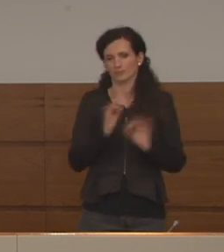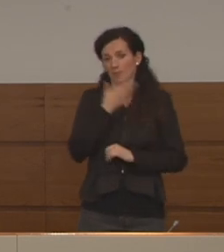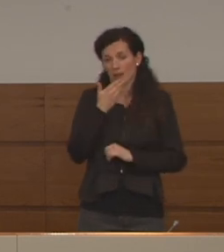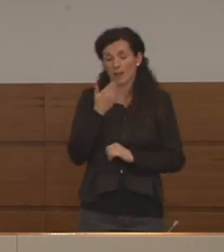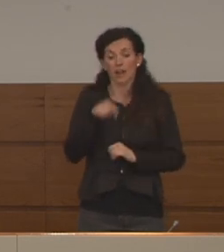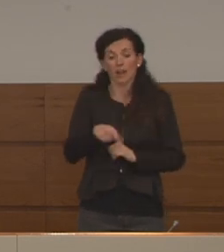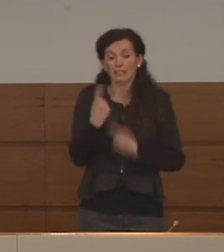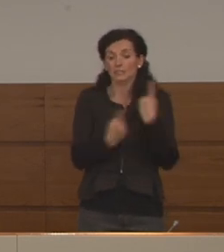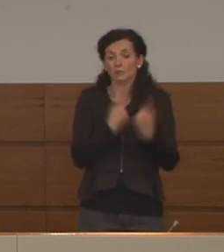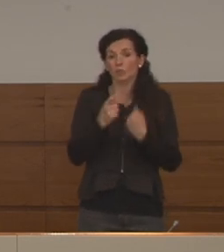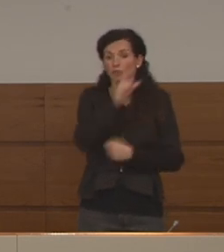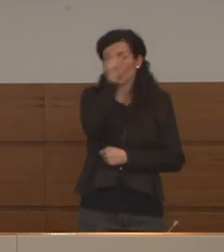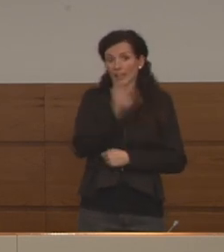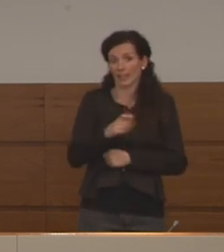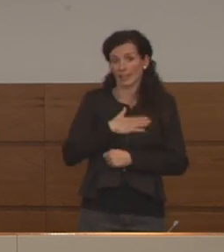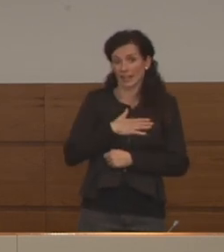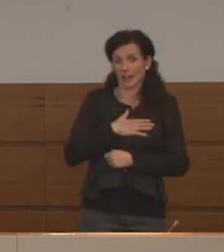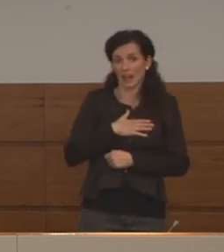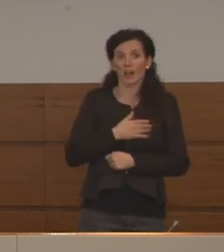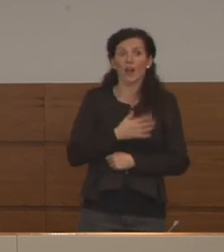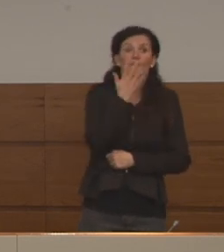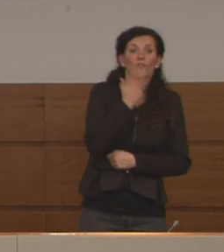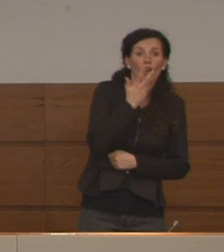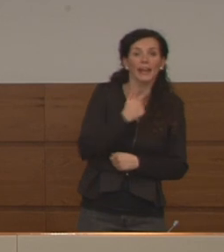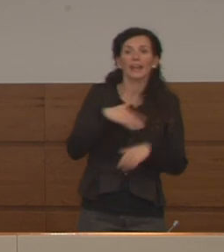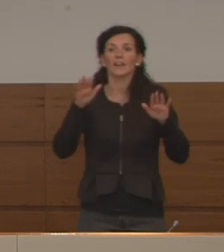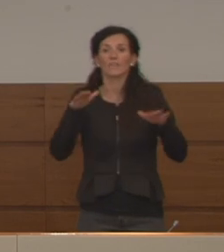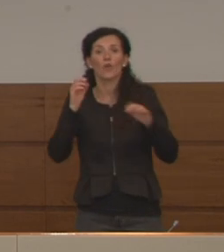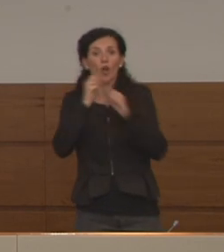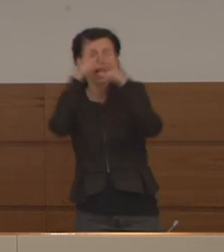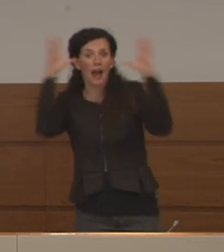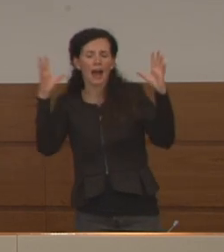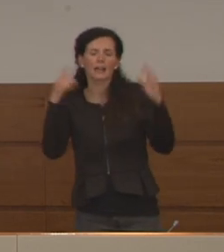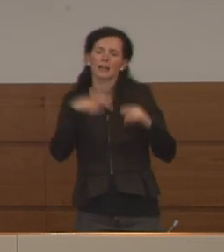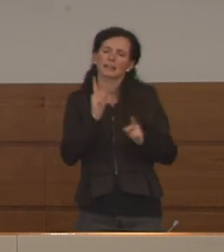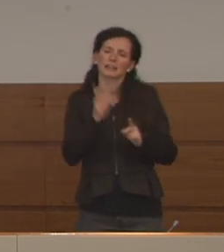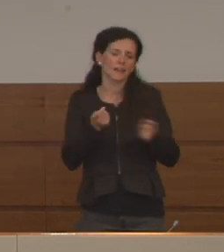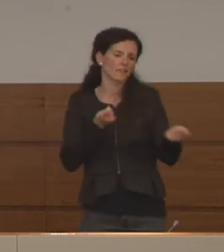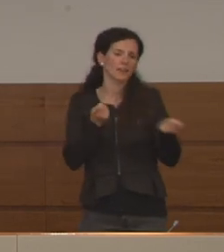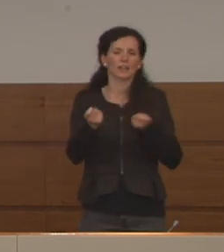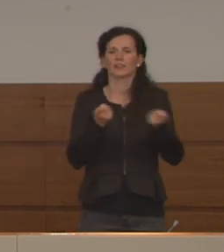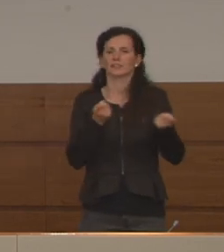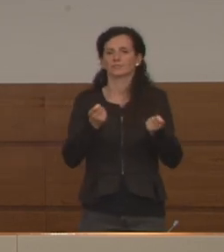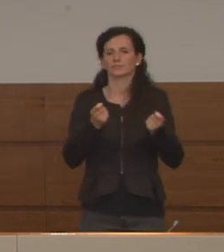E volere o volare questo è quello che dobbiamo gestire con la massima cautela. Ripeto.